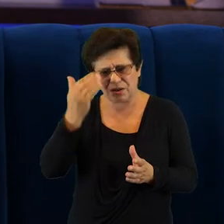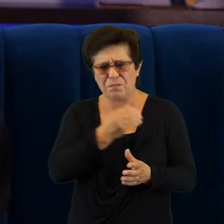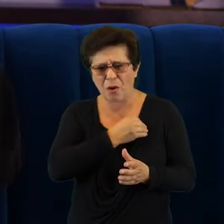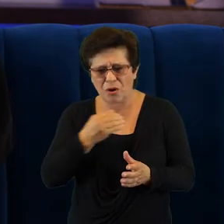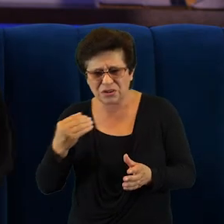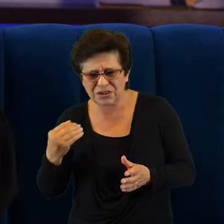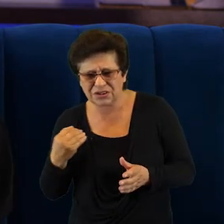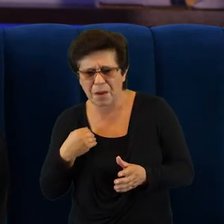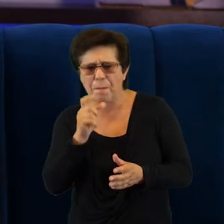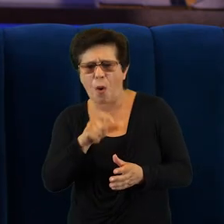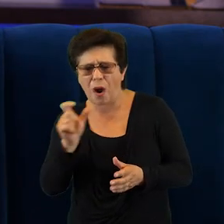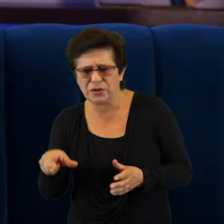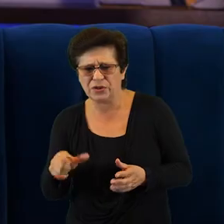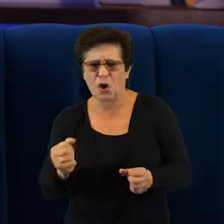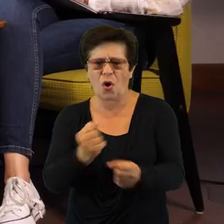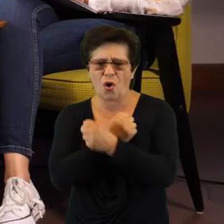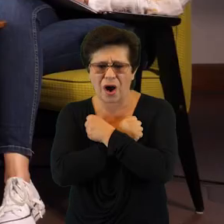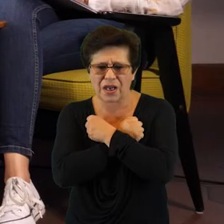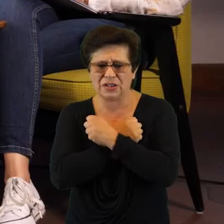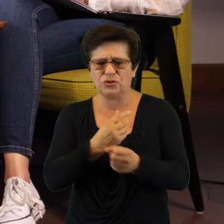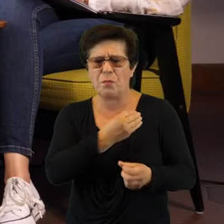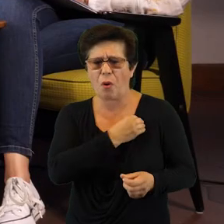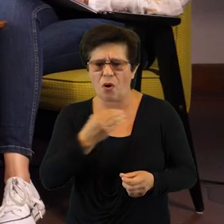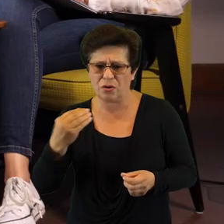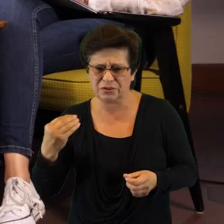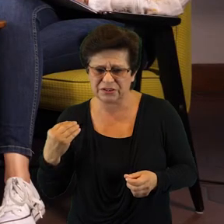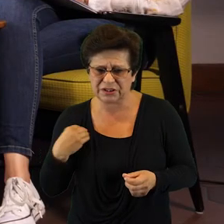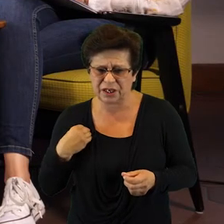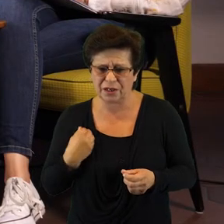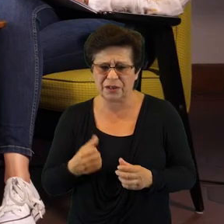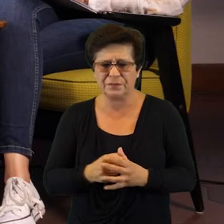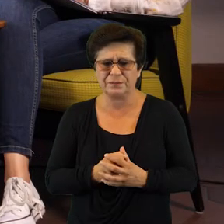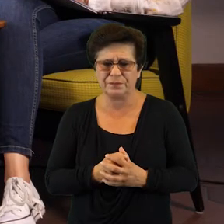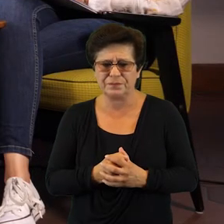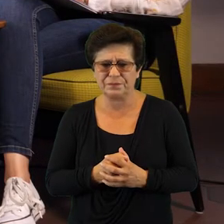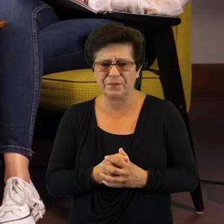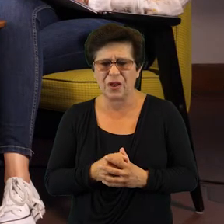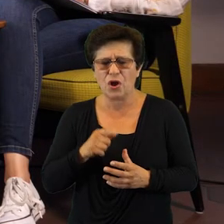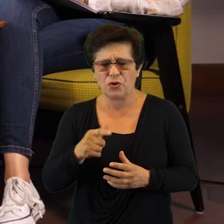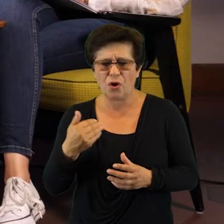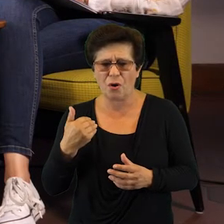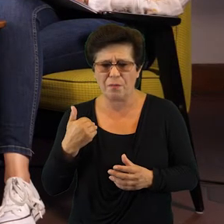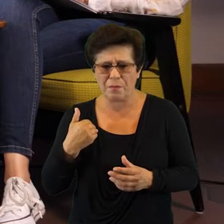szaleni kochający ówczesną Polskę, a przynajmniej do pewnego momentu, to był Jan Lechoń,